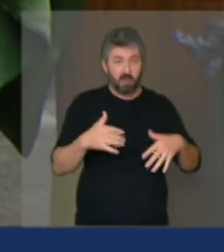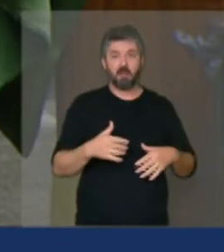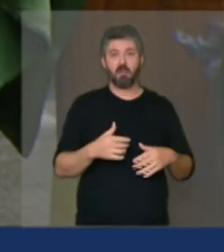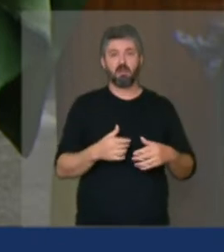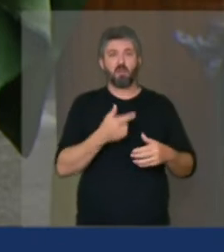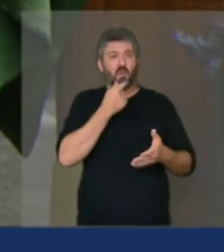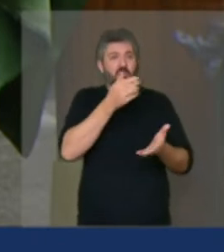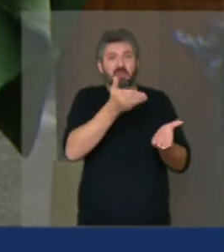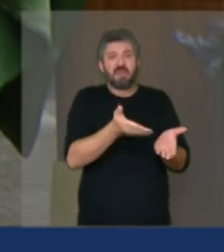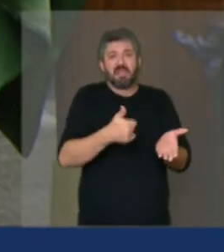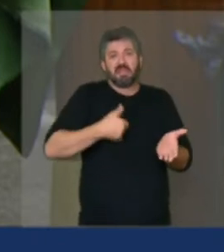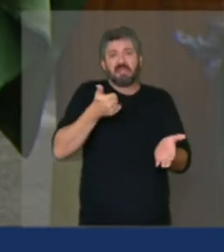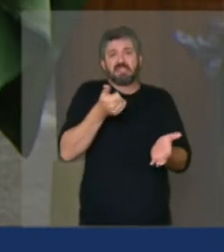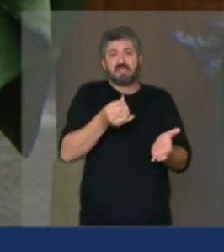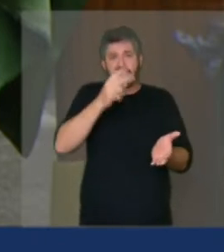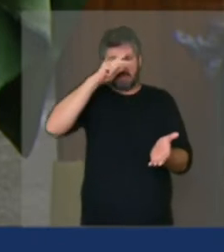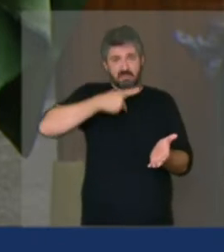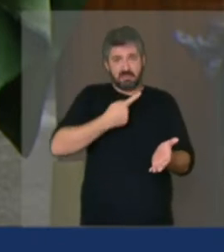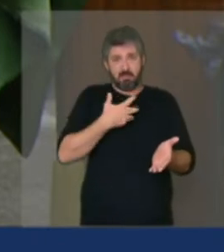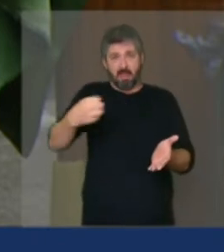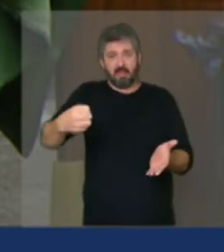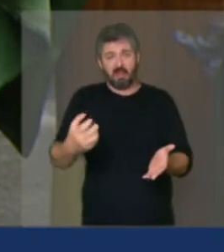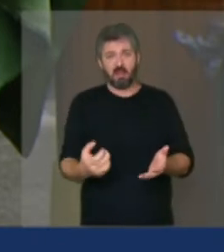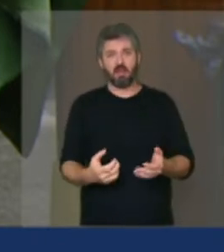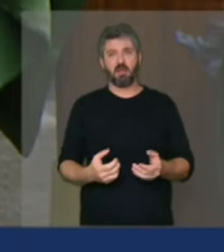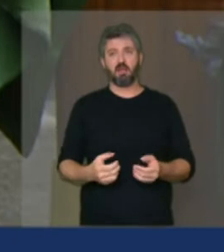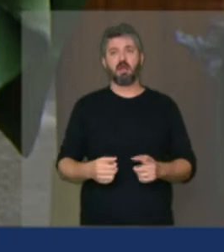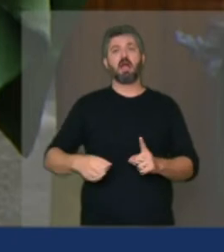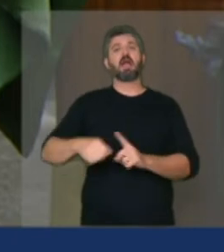TIRAR A SUA PRÓPRIA VIDA. QUE SOCIEDADE NÓS ESTAMOS CRIANDO? QUAL É A RESPONSABILIDADE QUE PAIS TÊM